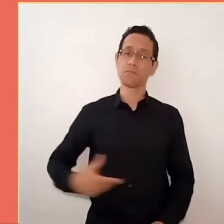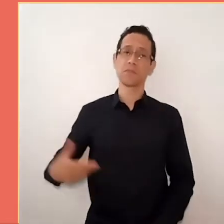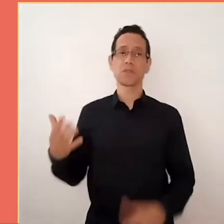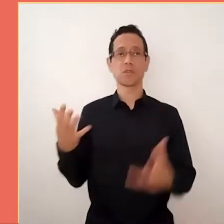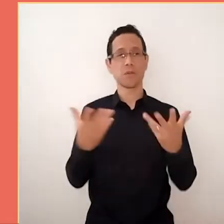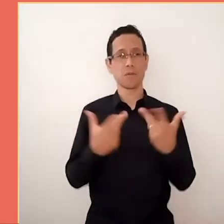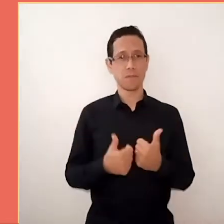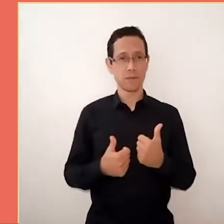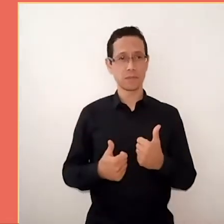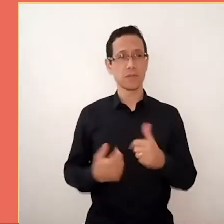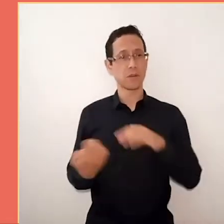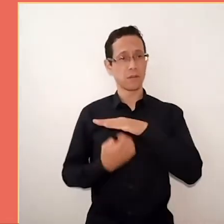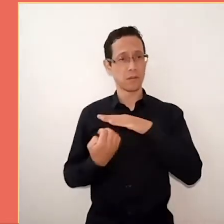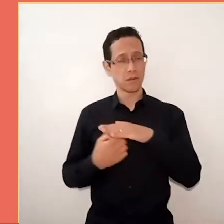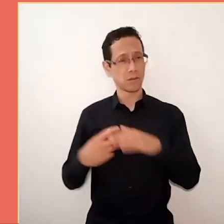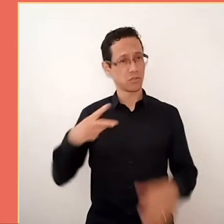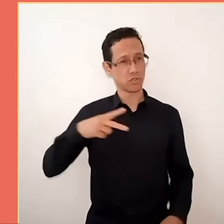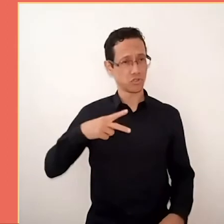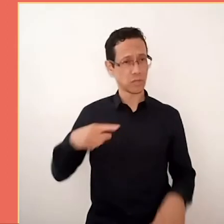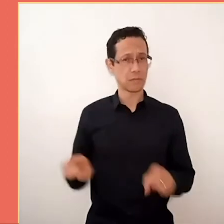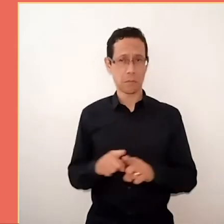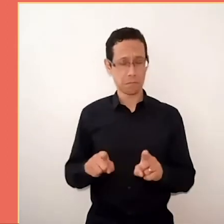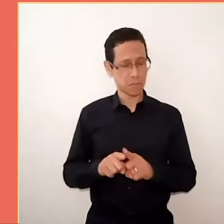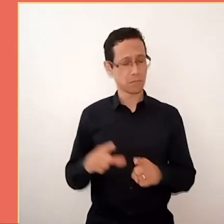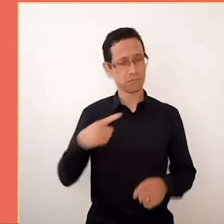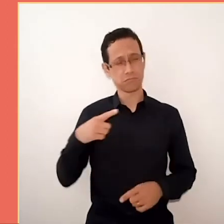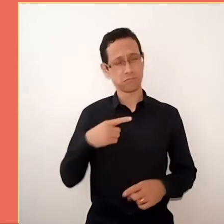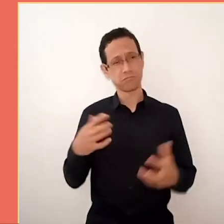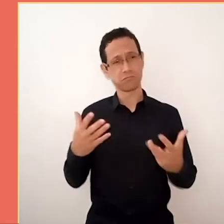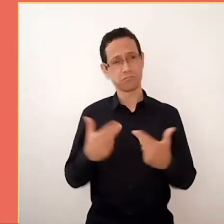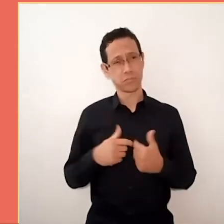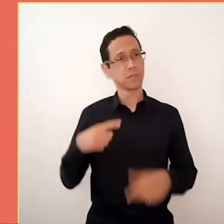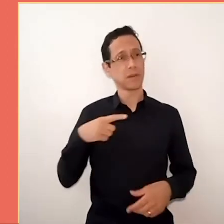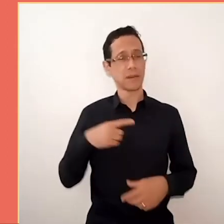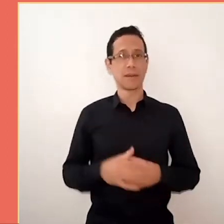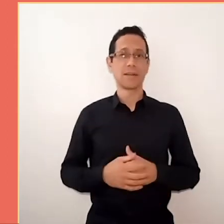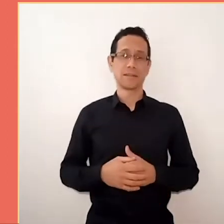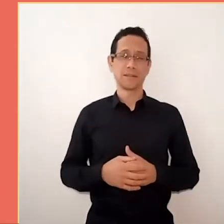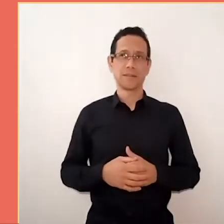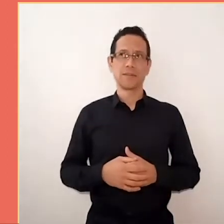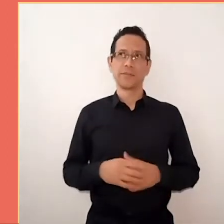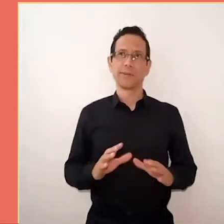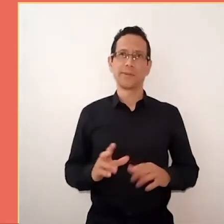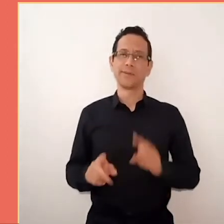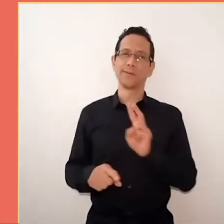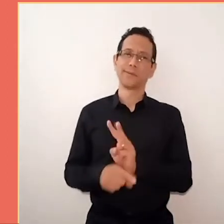e o contrário também existe. Então, eu não estou fazendo uma fala planfetária de defender a escola pública, mas estou